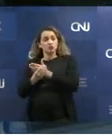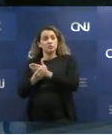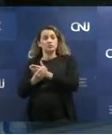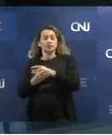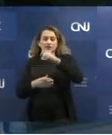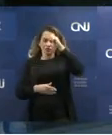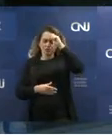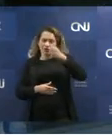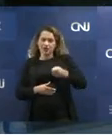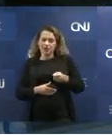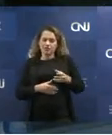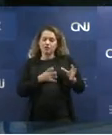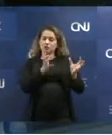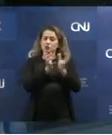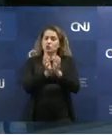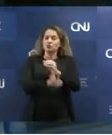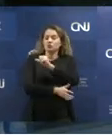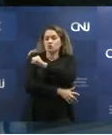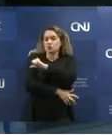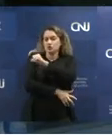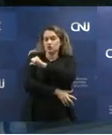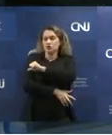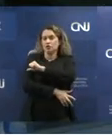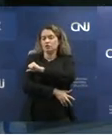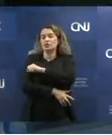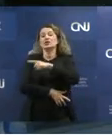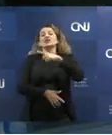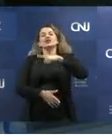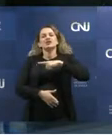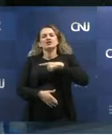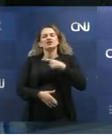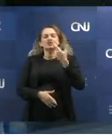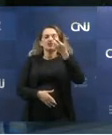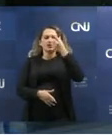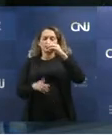no Rio de Janeiro, que tinha um réu sob sua custódia por um bom tempo,